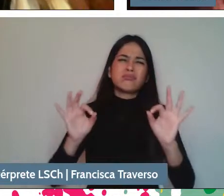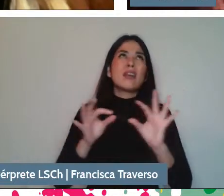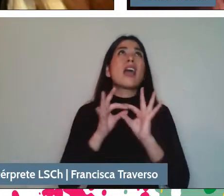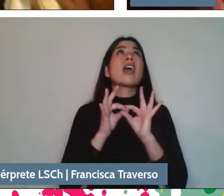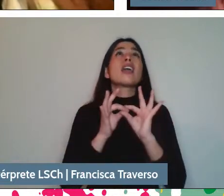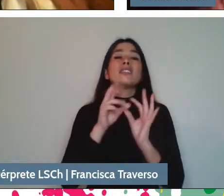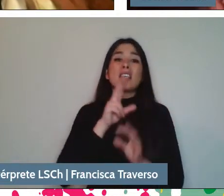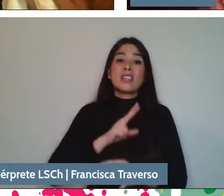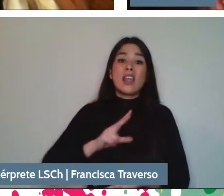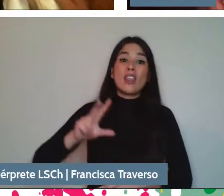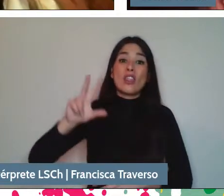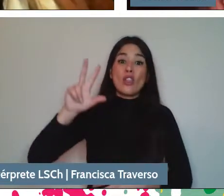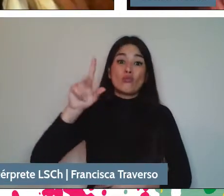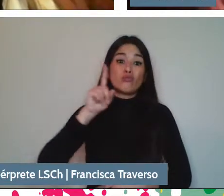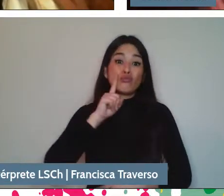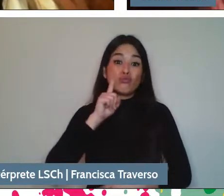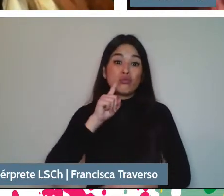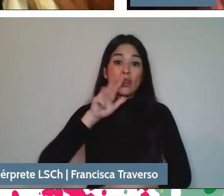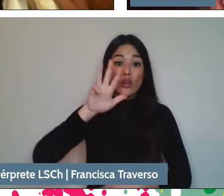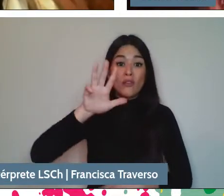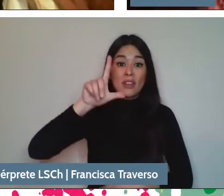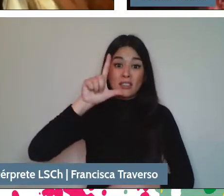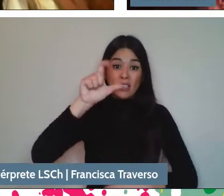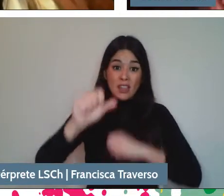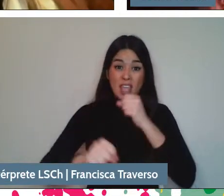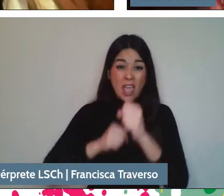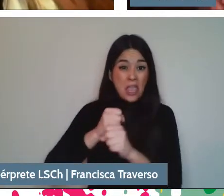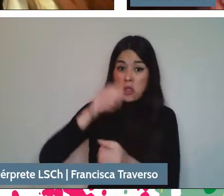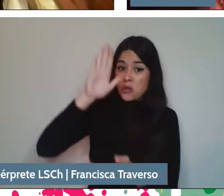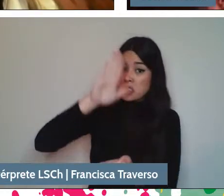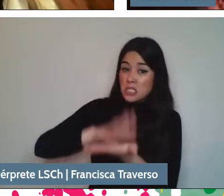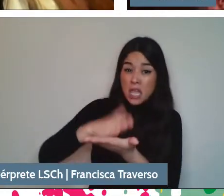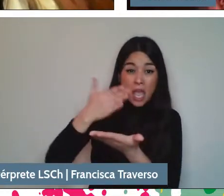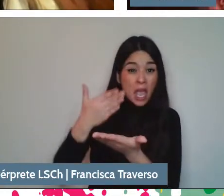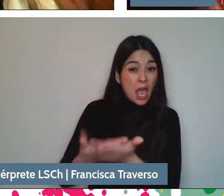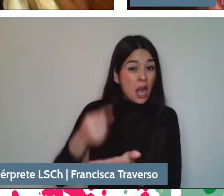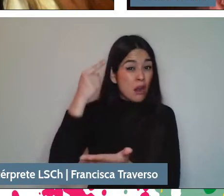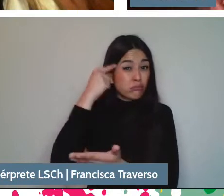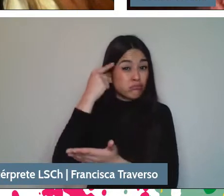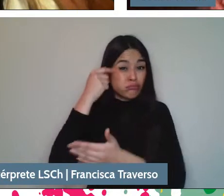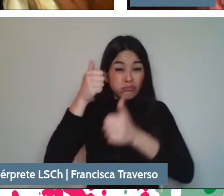Tiene 97 años y está sana, lúcida y tan fantástica como siempre.